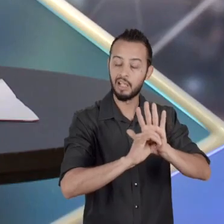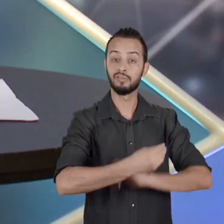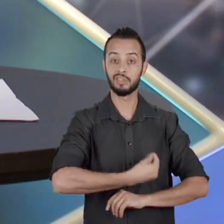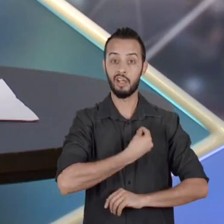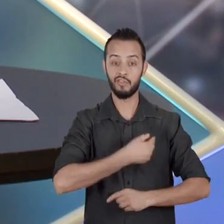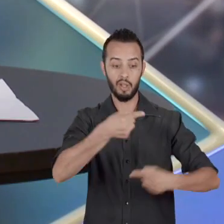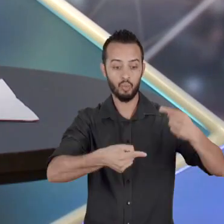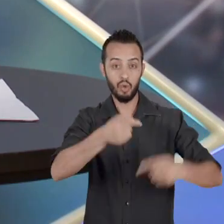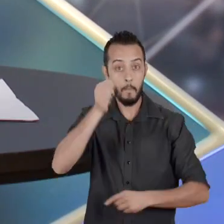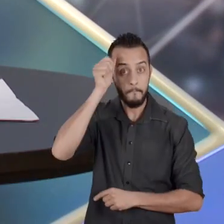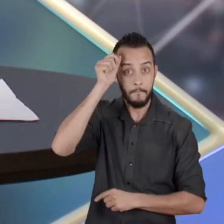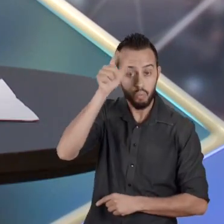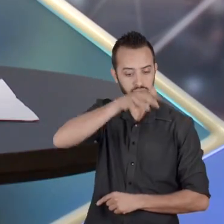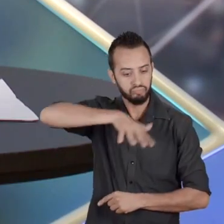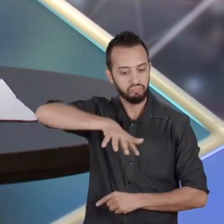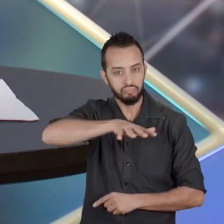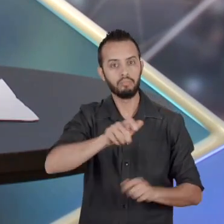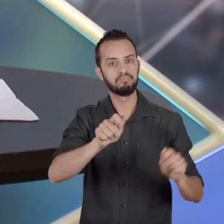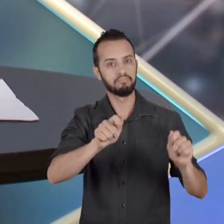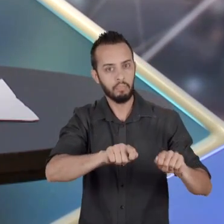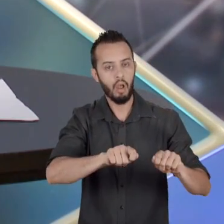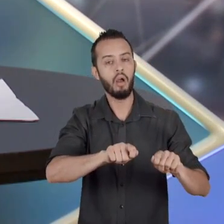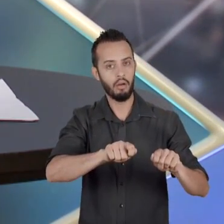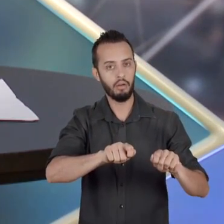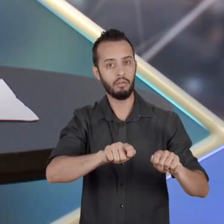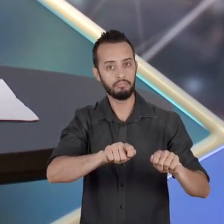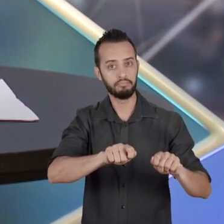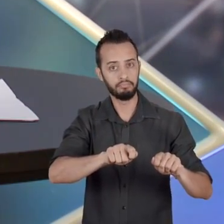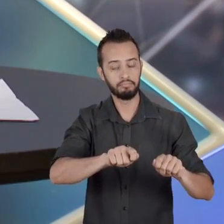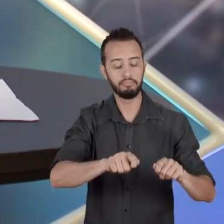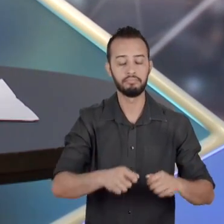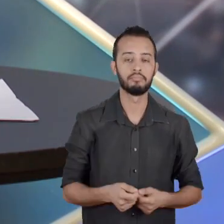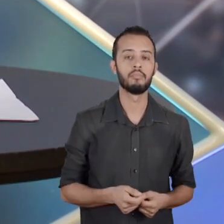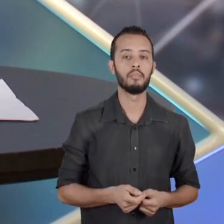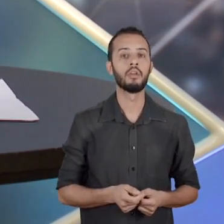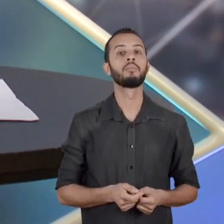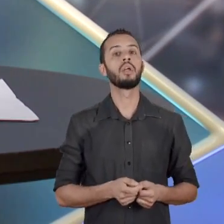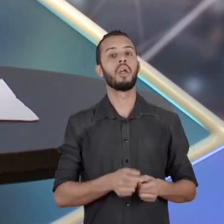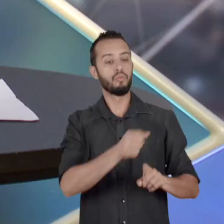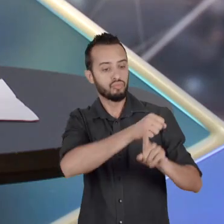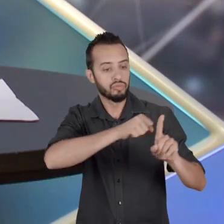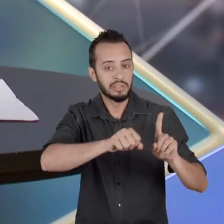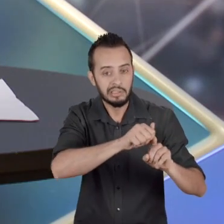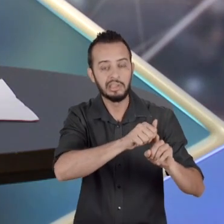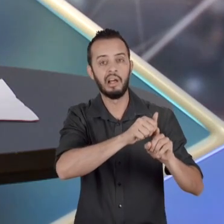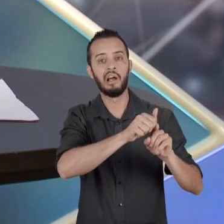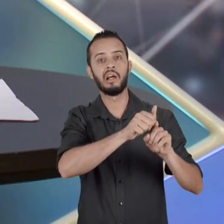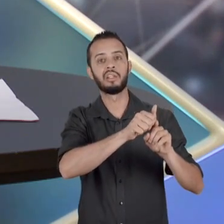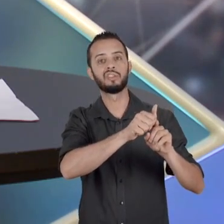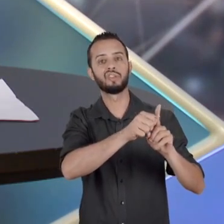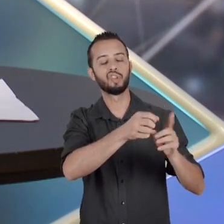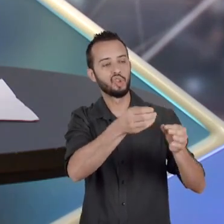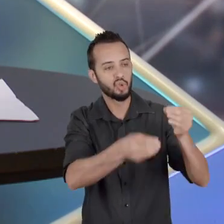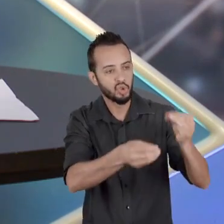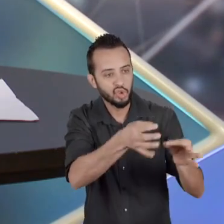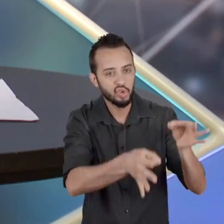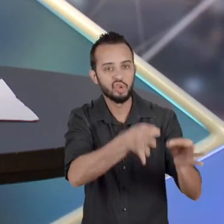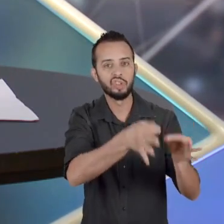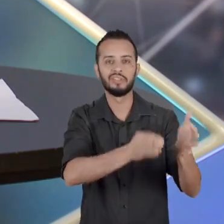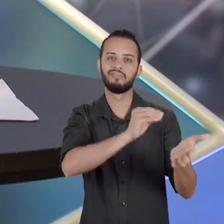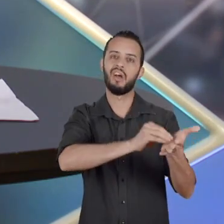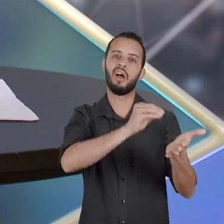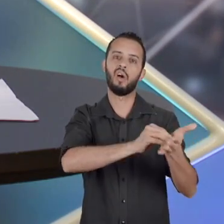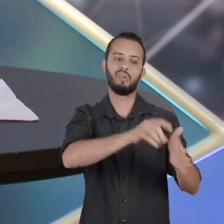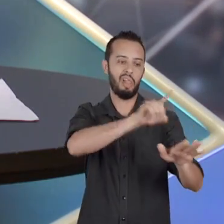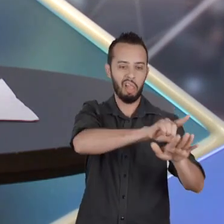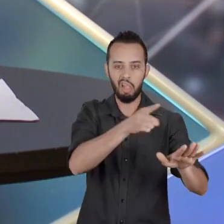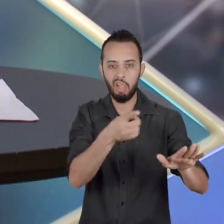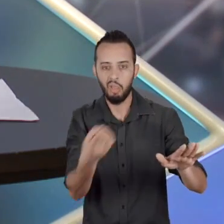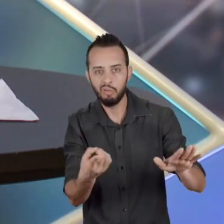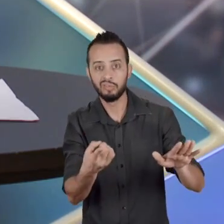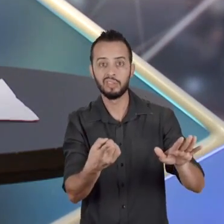é porque isso permite que injustiças e que exclusões que atingem não só a direitos objetivos